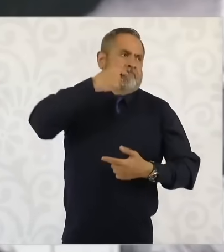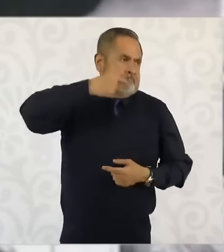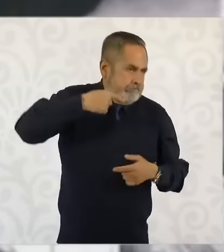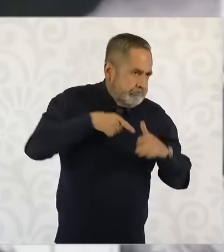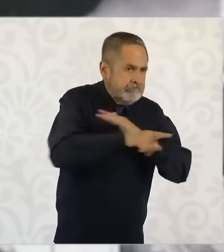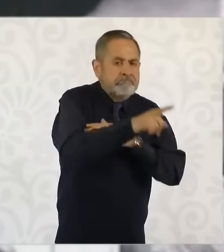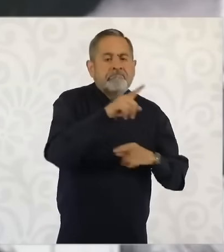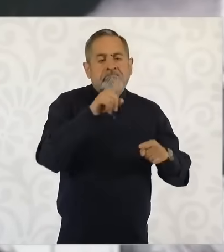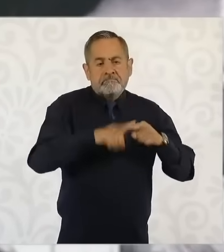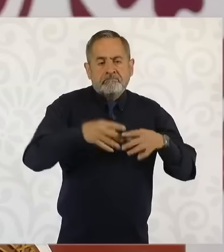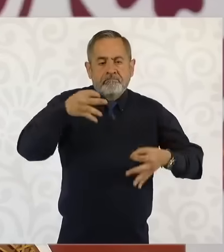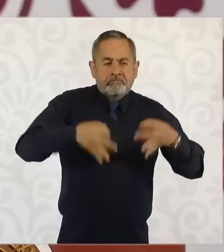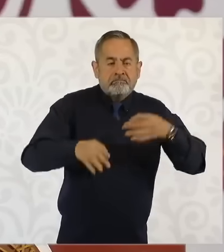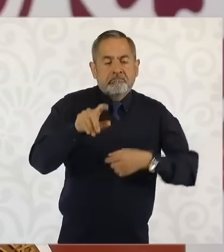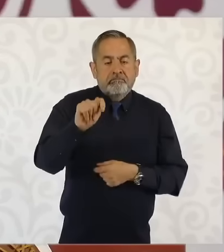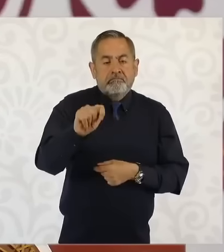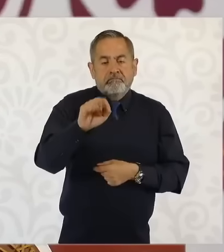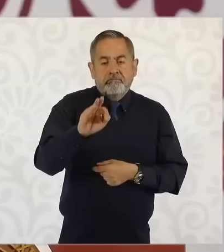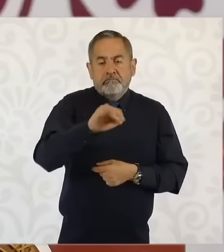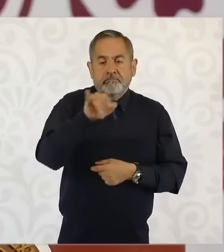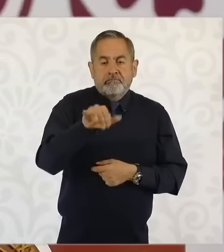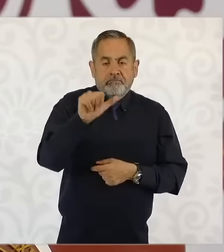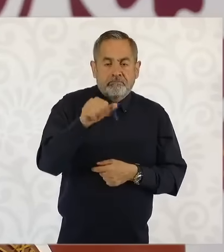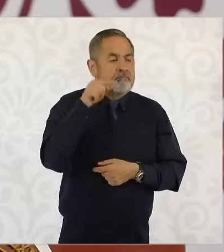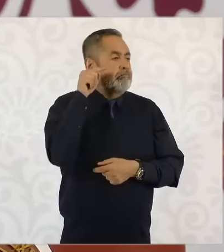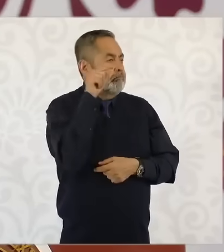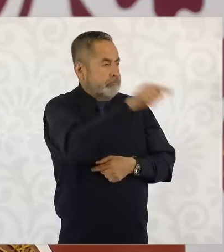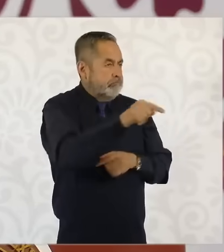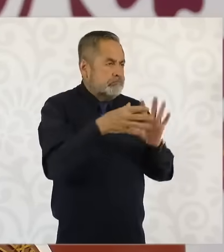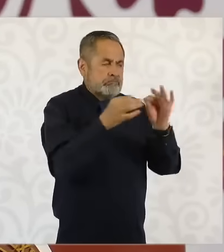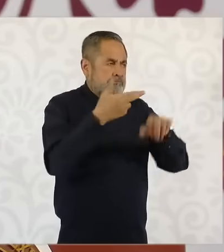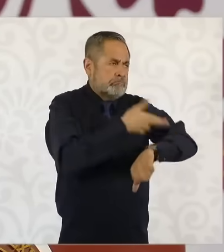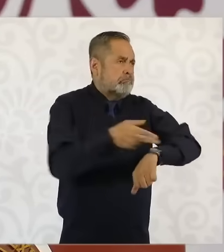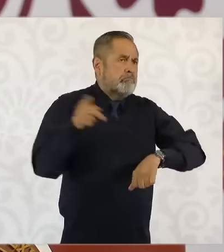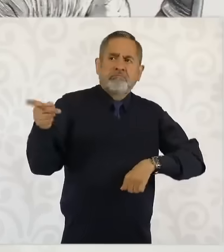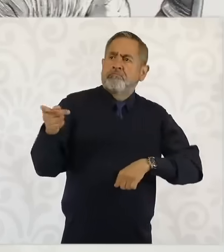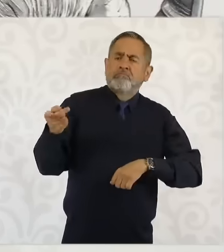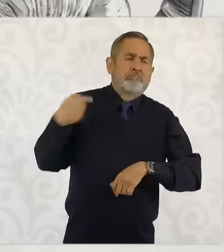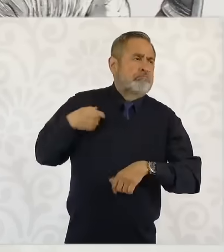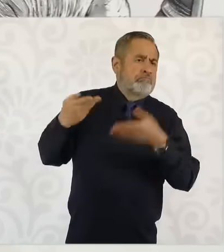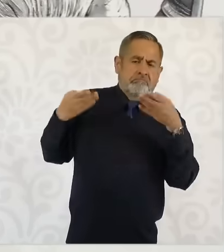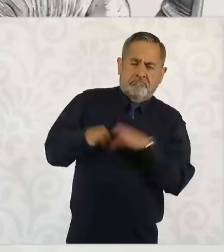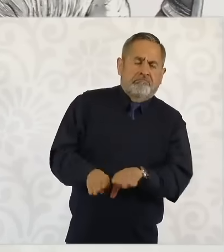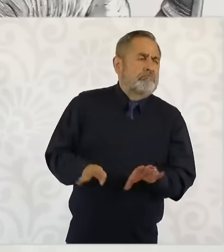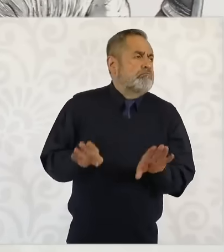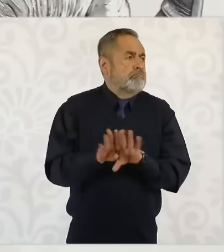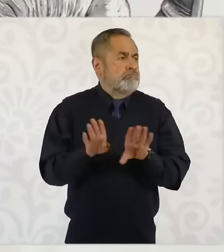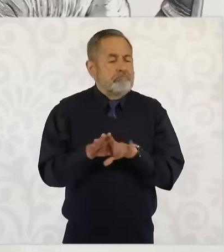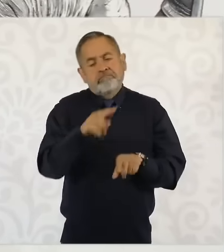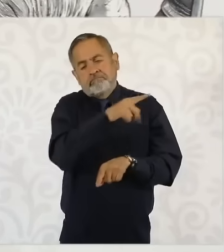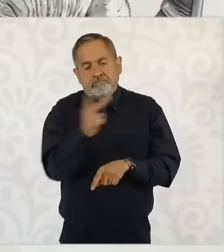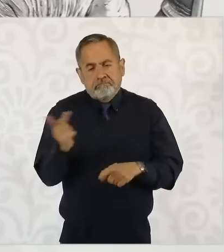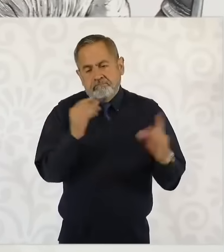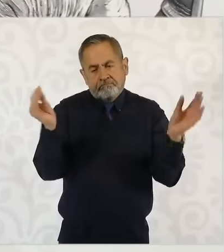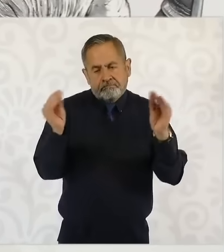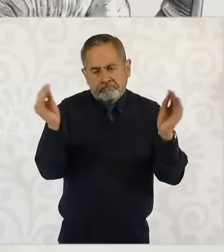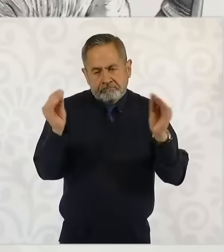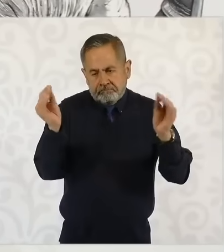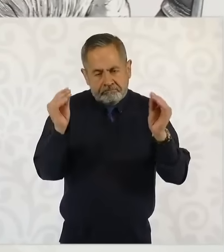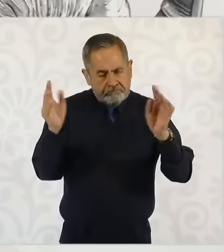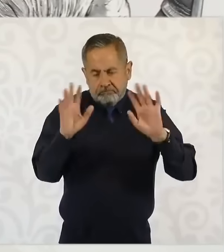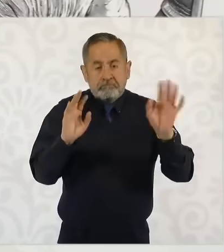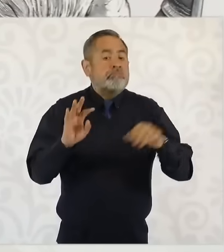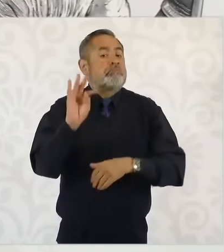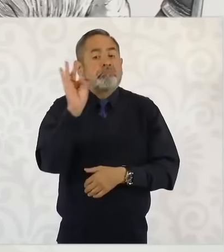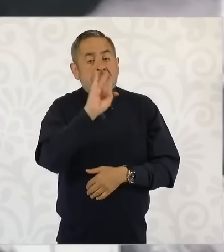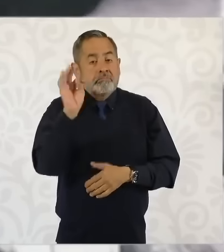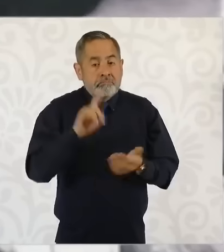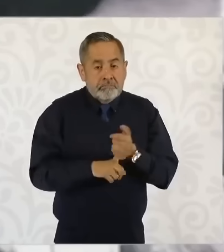lo contencioso Administrativo cuyo asunto se termina en el caso de que no le sea benéfico